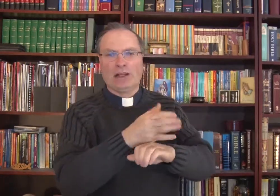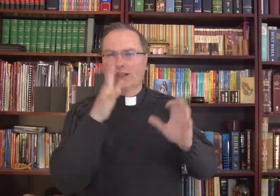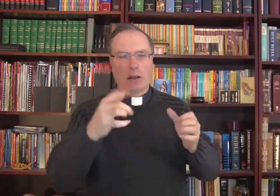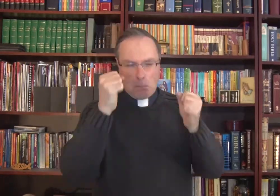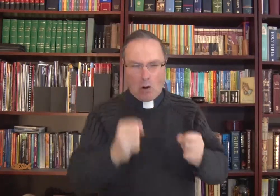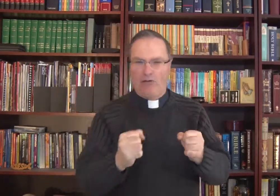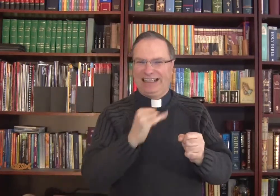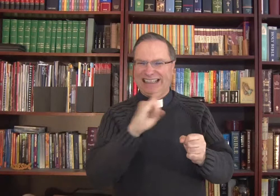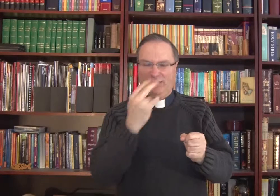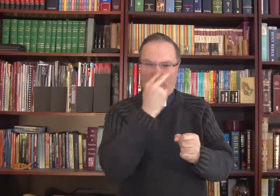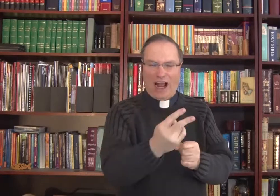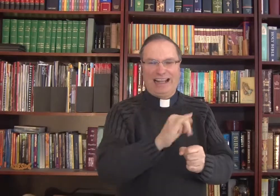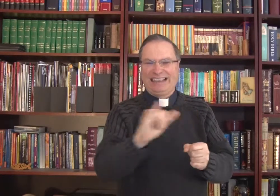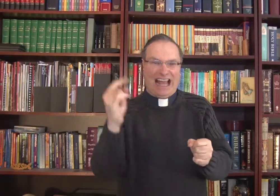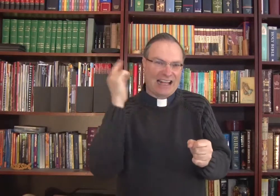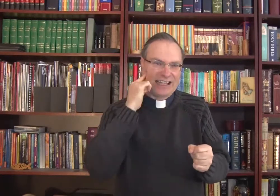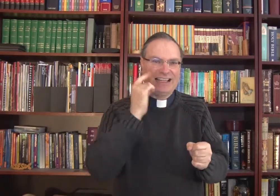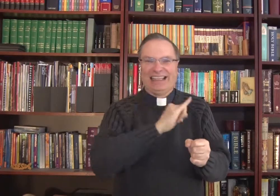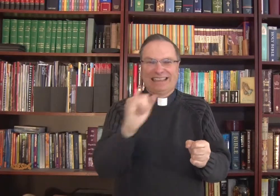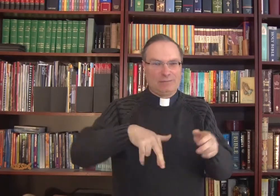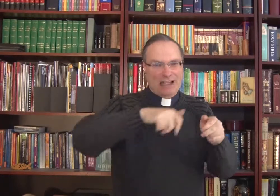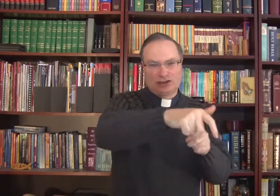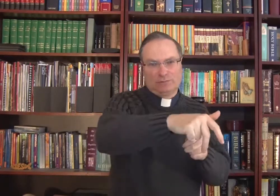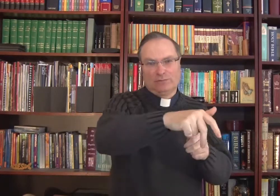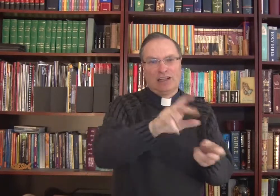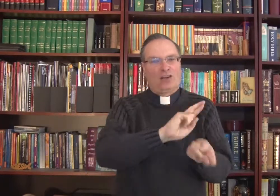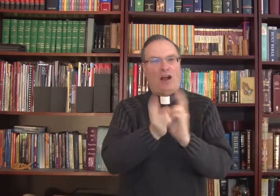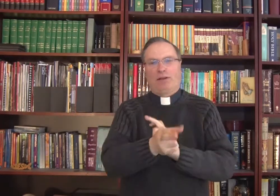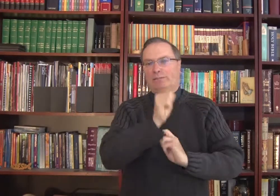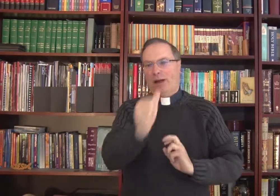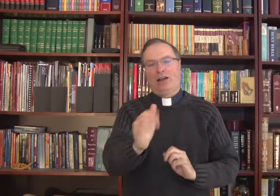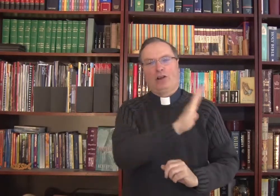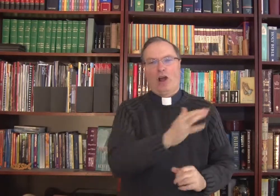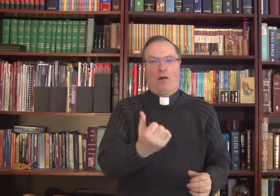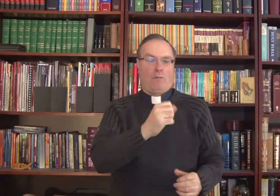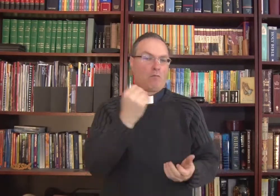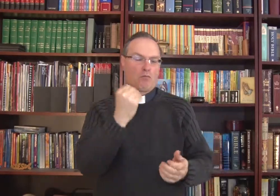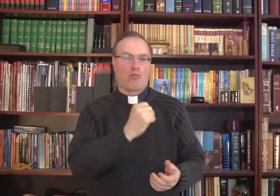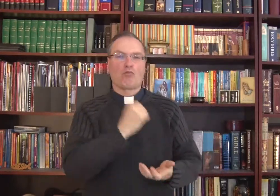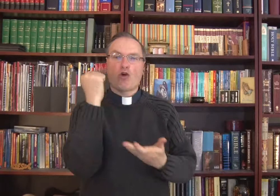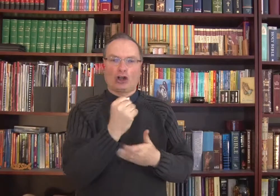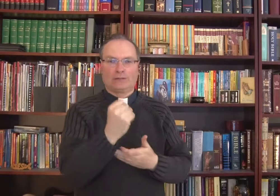qui ne peuvent ni voir, ni entendre, ni marcher, et ils ne se repentirent pas de leurs meurtres,